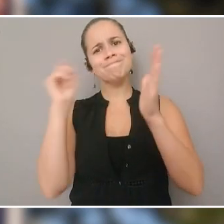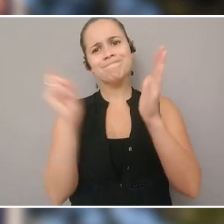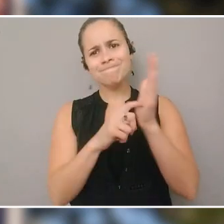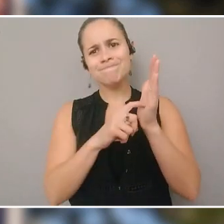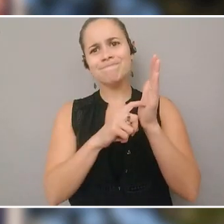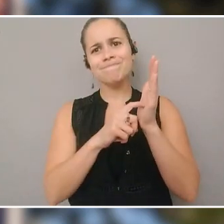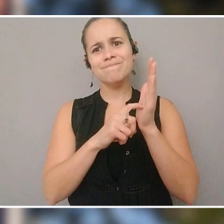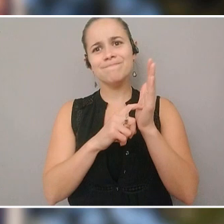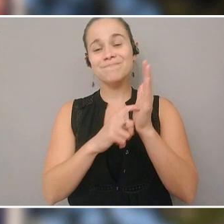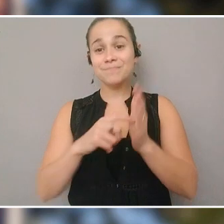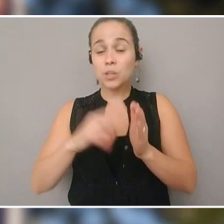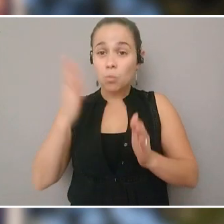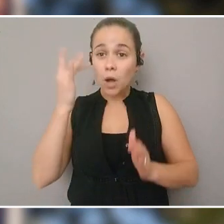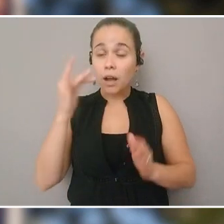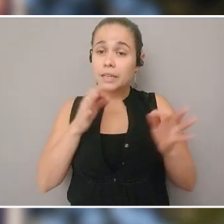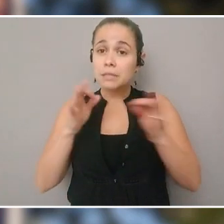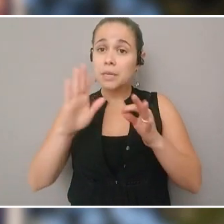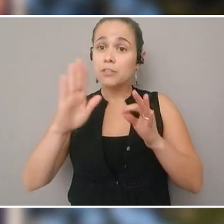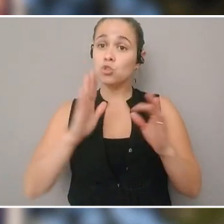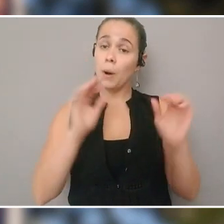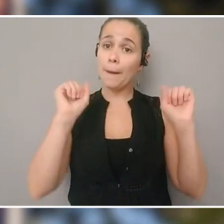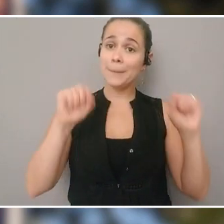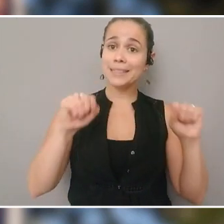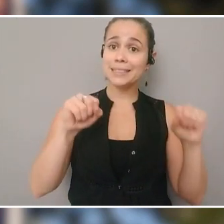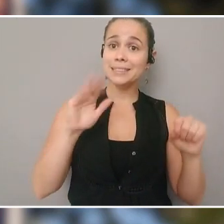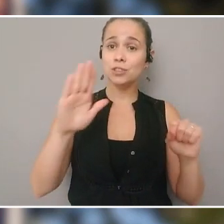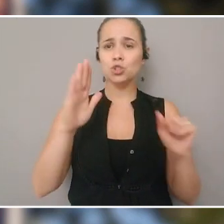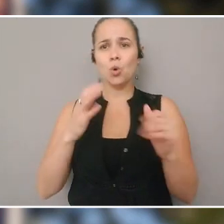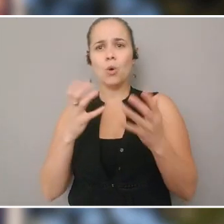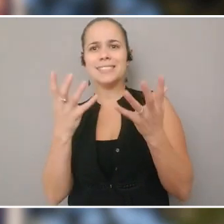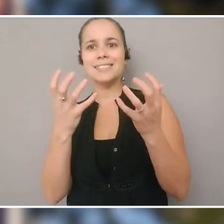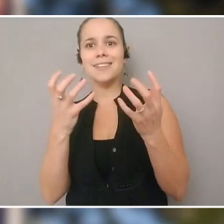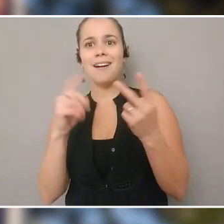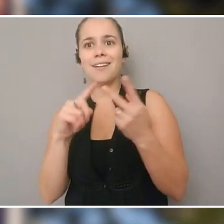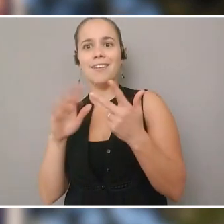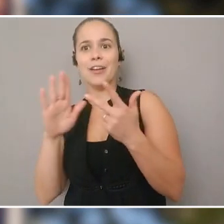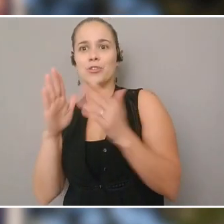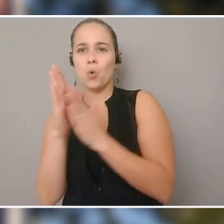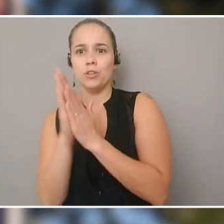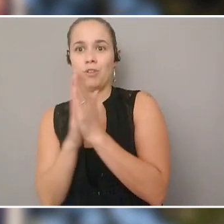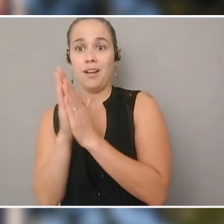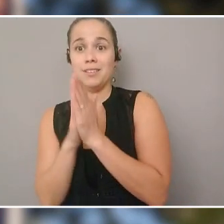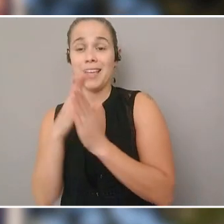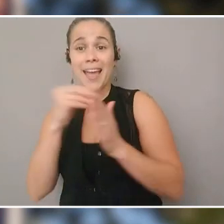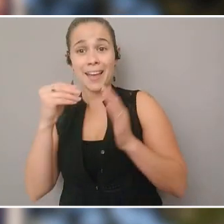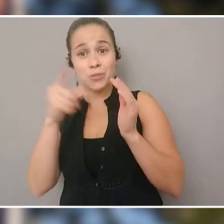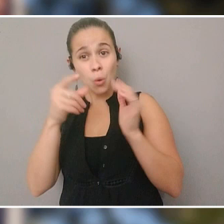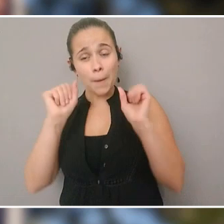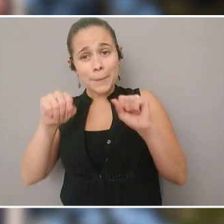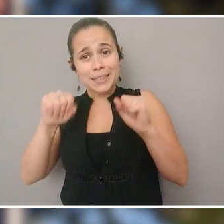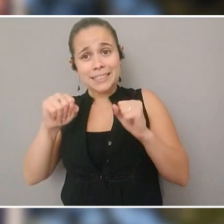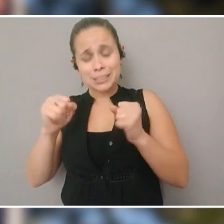de sus habilidades, deseos, impulsos y sus